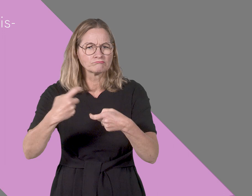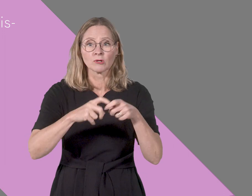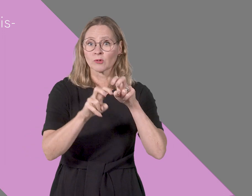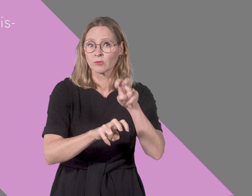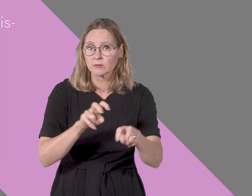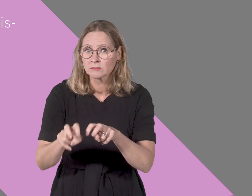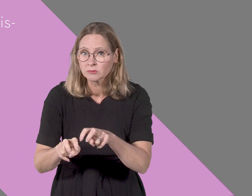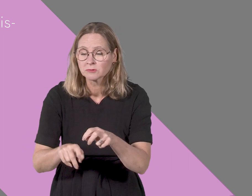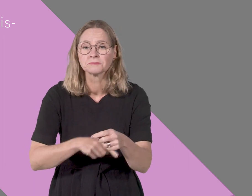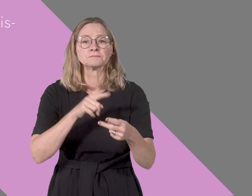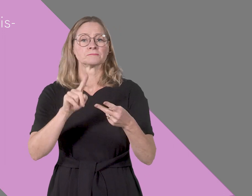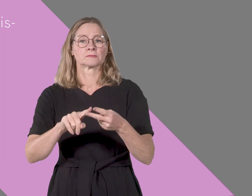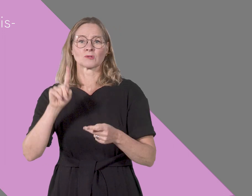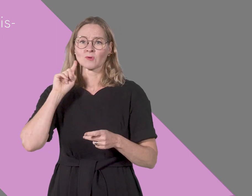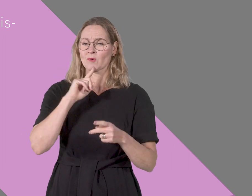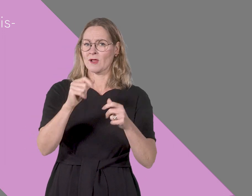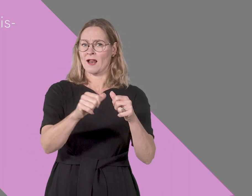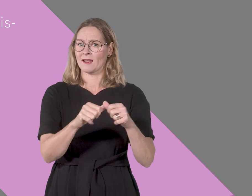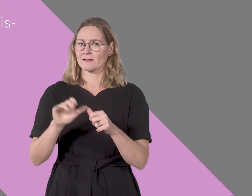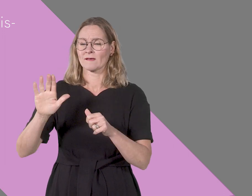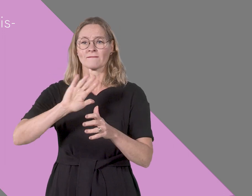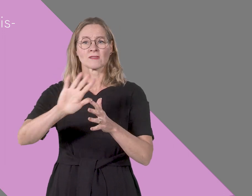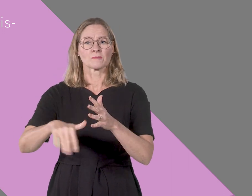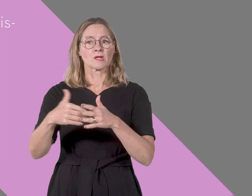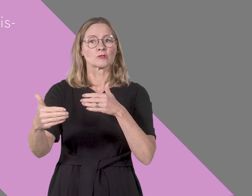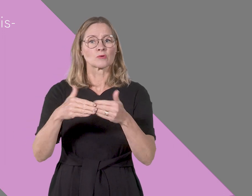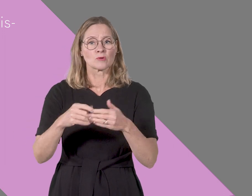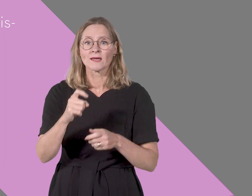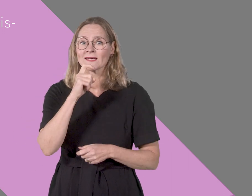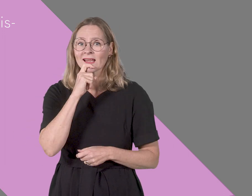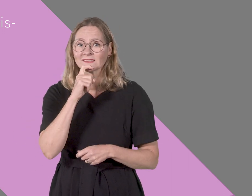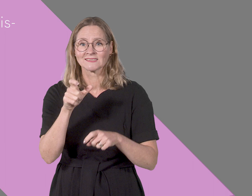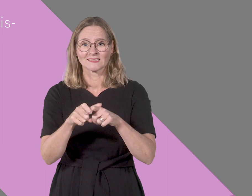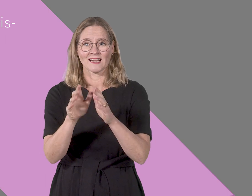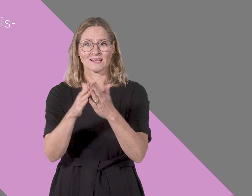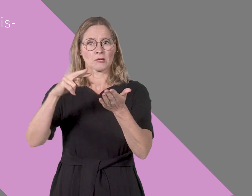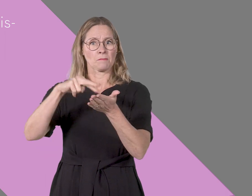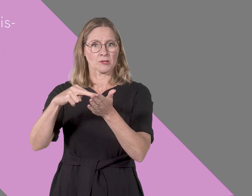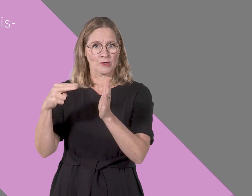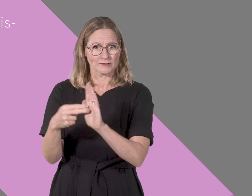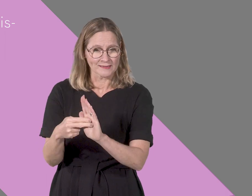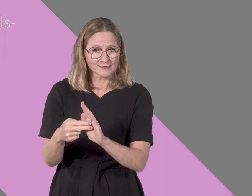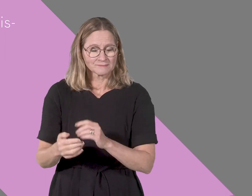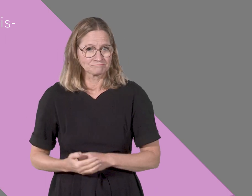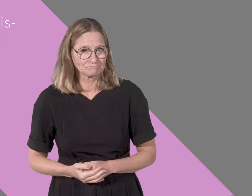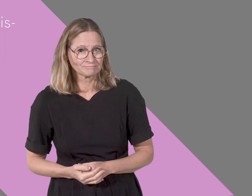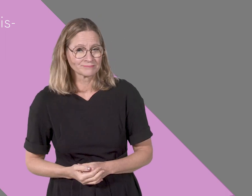liittyvää tutkimusta sekä Kuurojen Liiton viittomakielityön Hirn-sanakirjaprojektia.